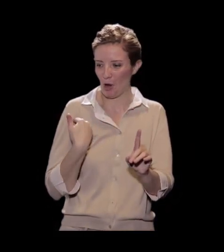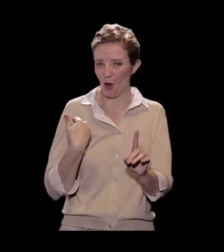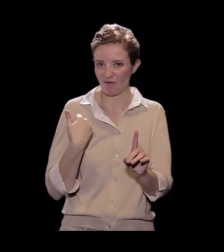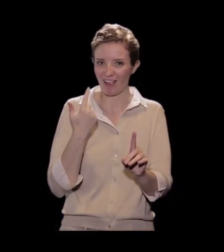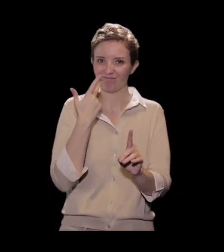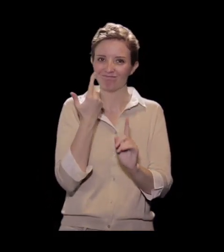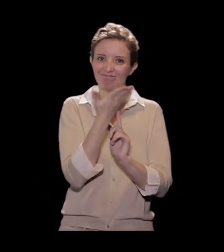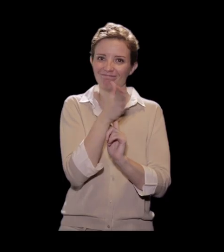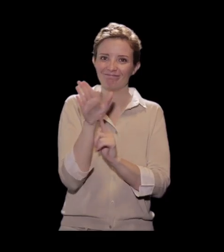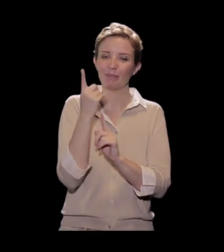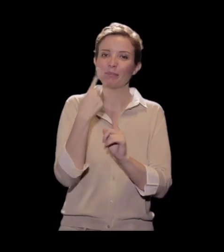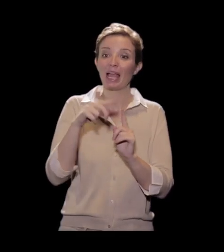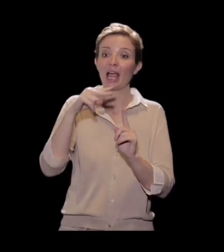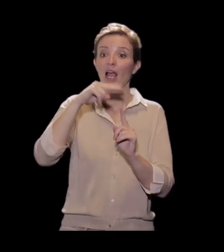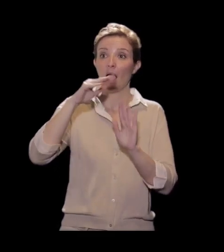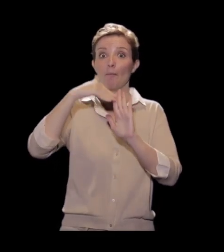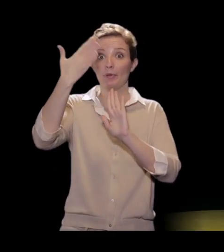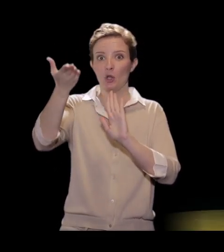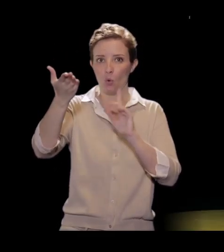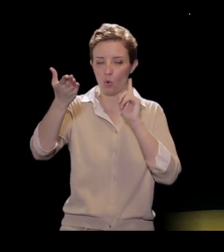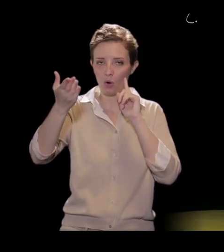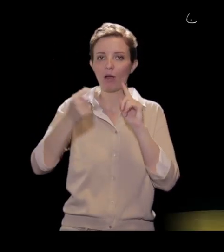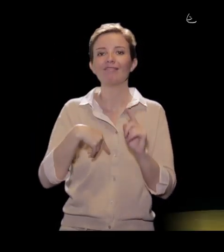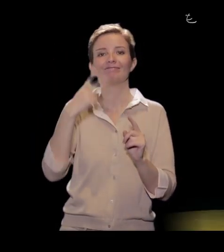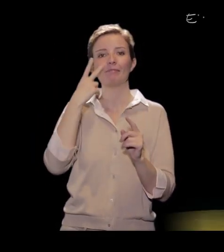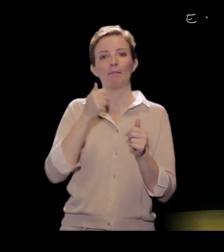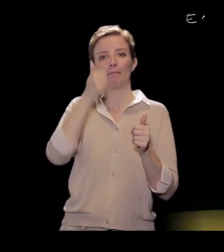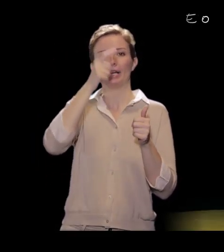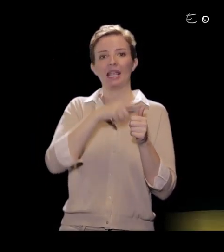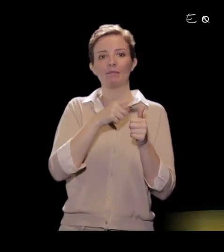relative al grado superiore al secondo, vediamo ora le equazioni binomie.